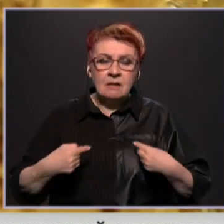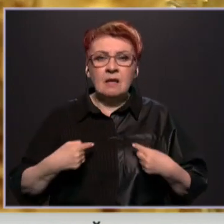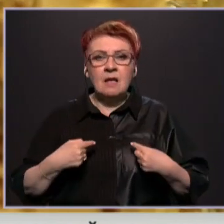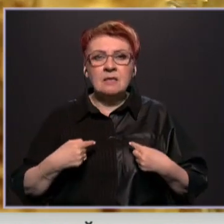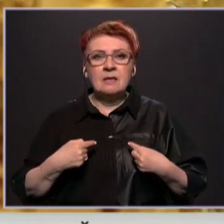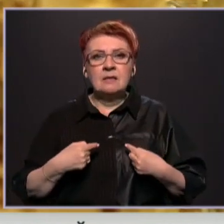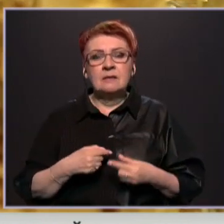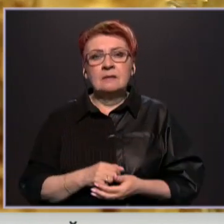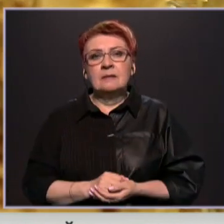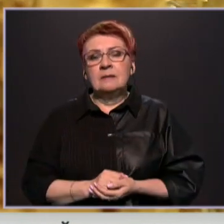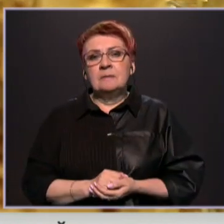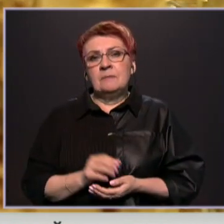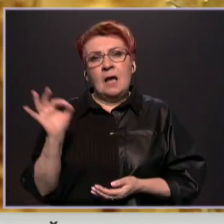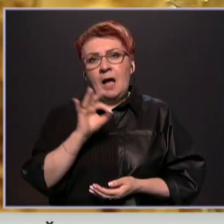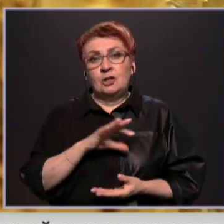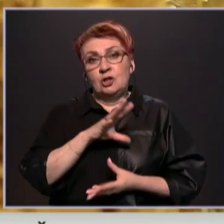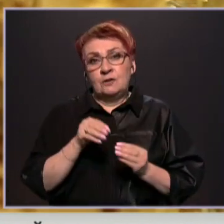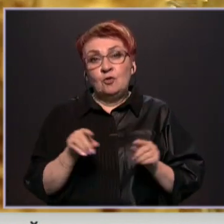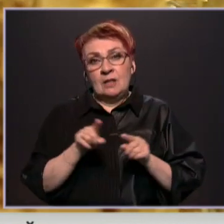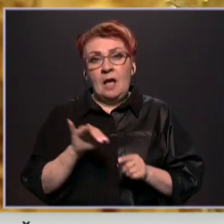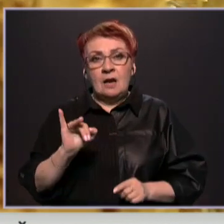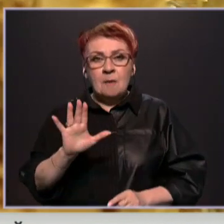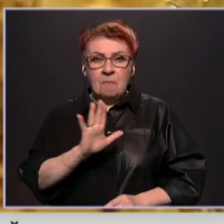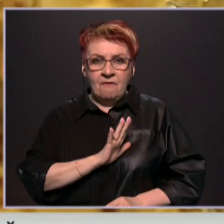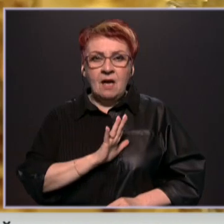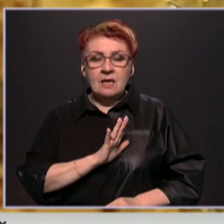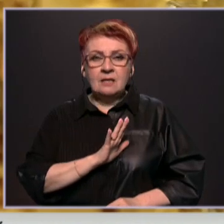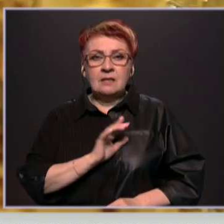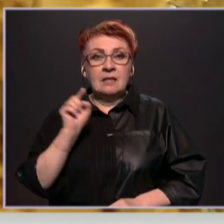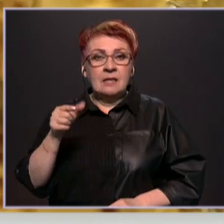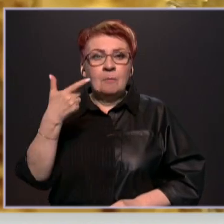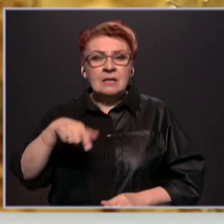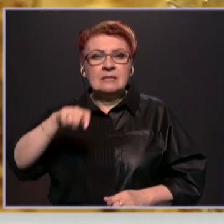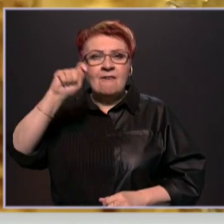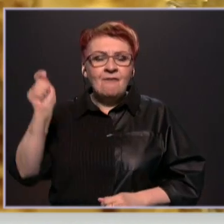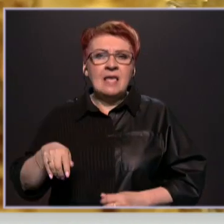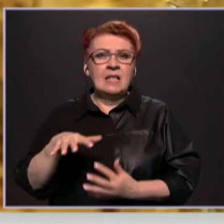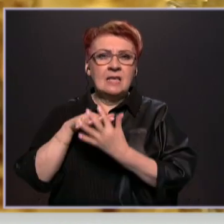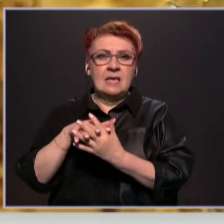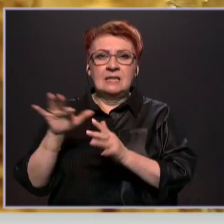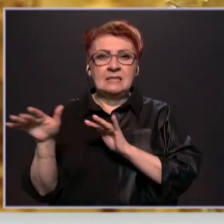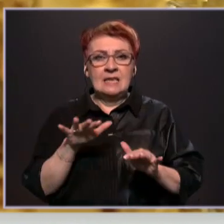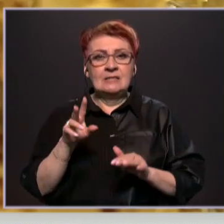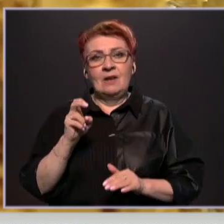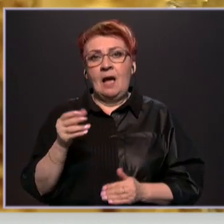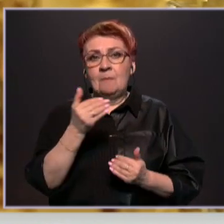чаще всего так и бывает там где идут военные действия как мне говорили там нет атеистов